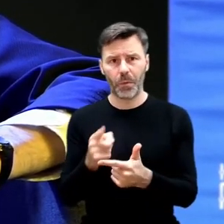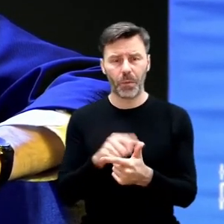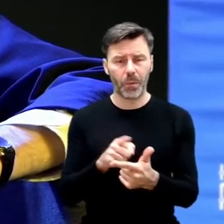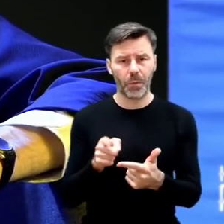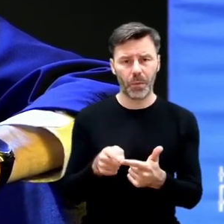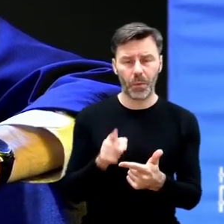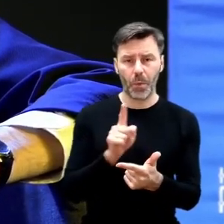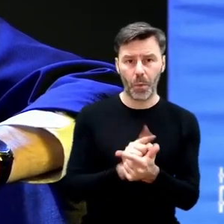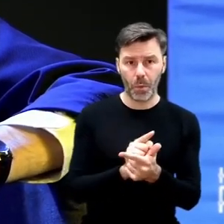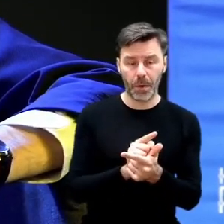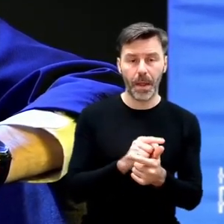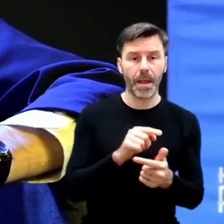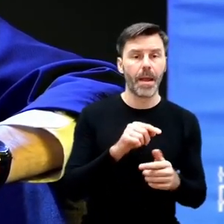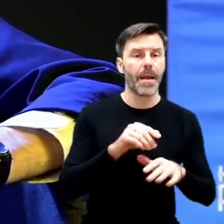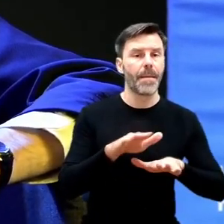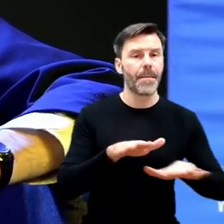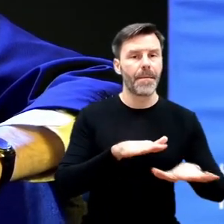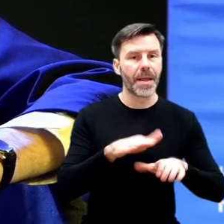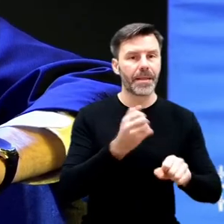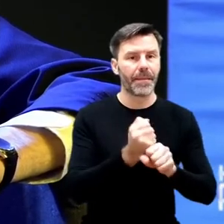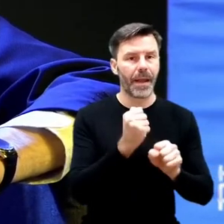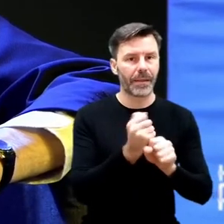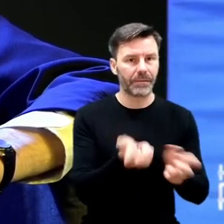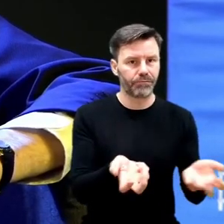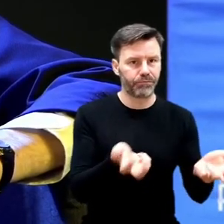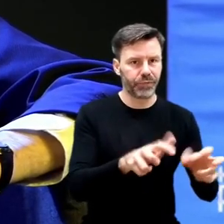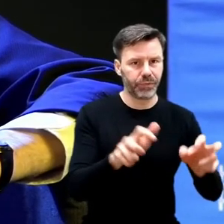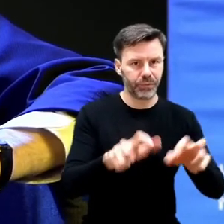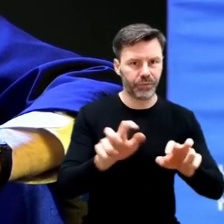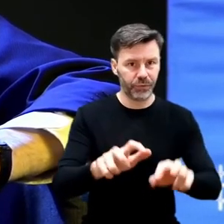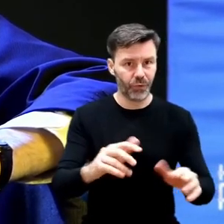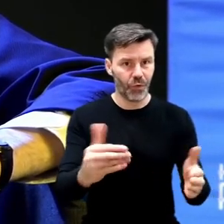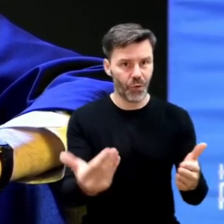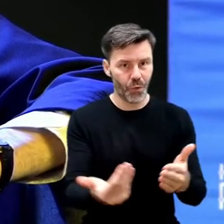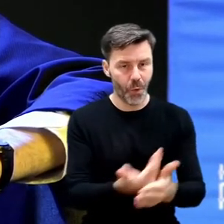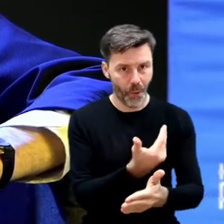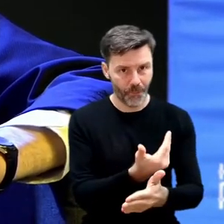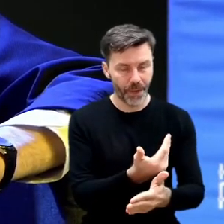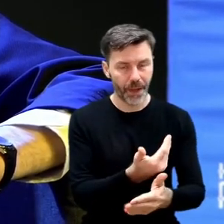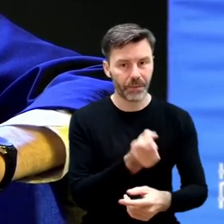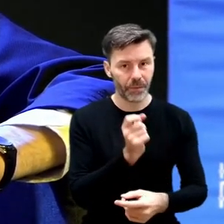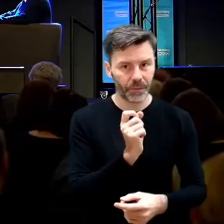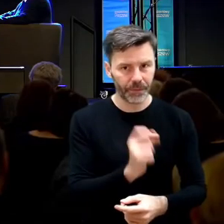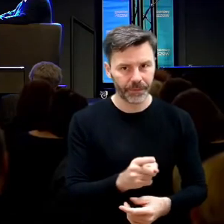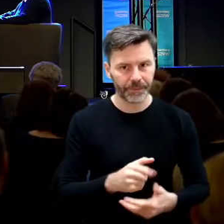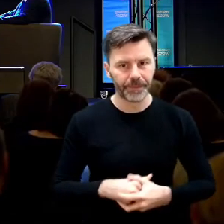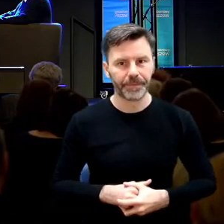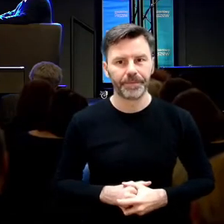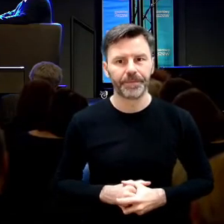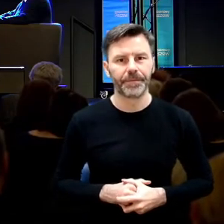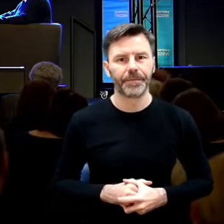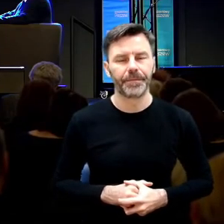jest ich coraz więcej, są nowi inwestorzy. Z drugiej strony my, wydaje się, nadążamy za budowaniem tych mieszkań.